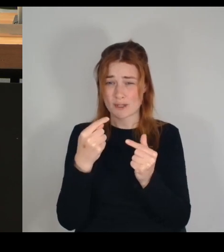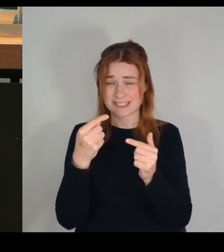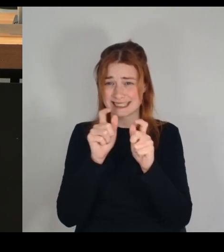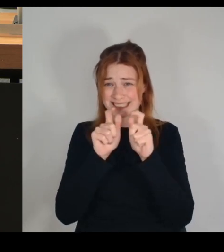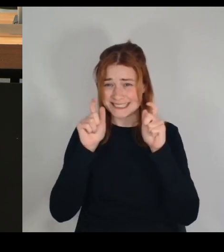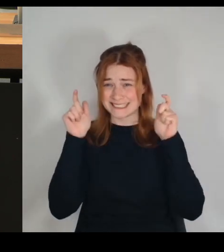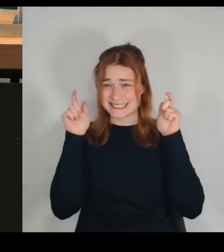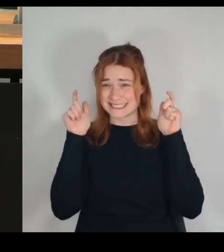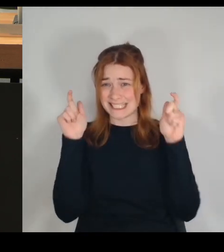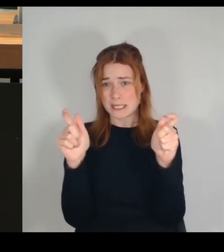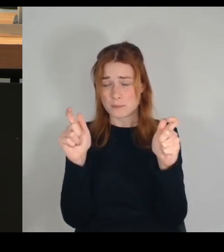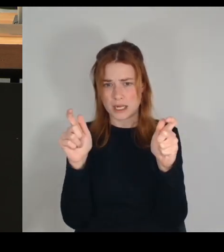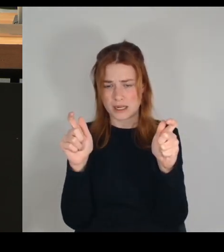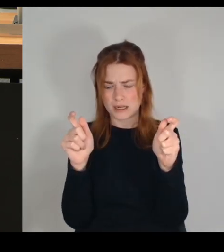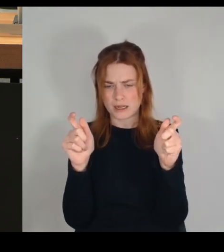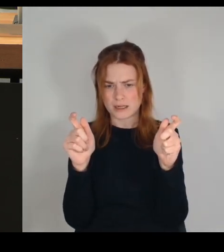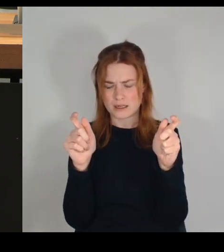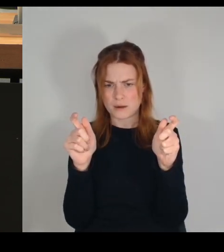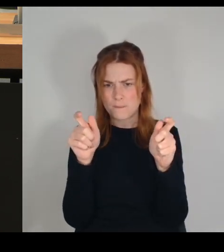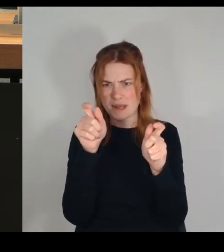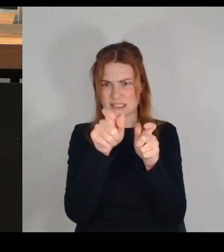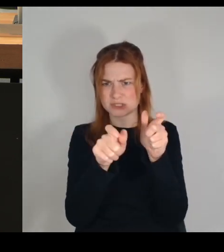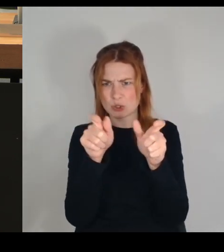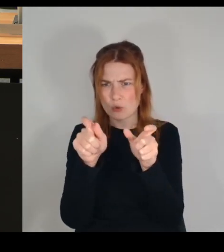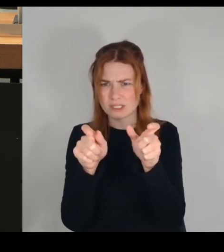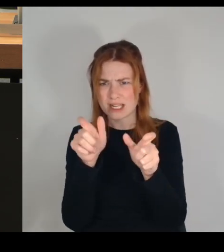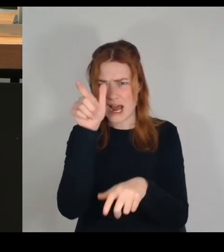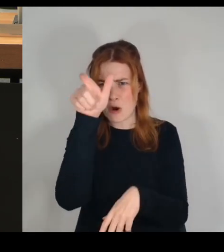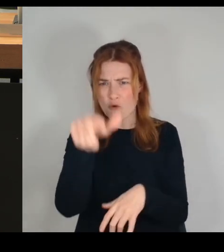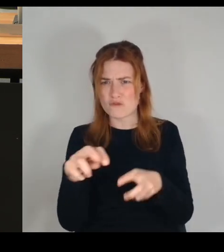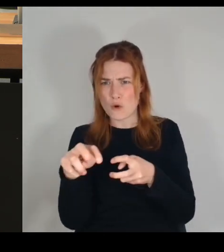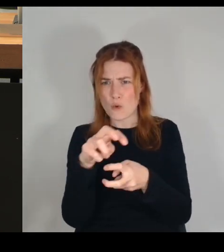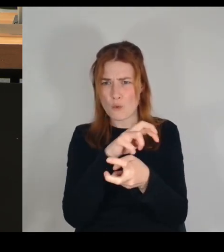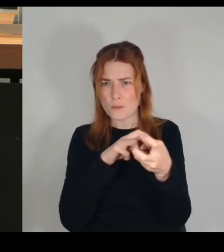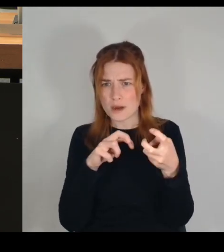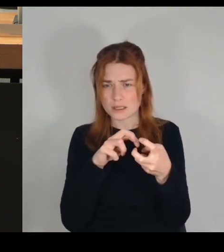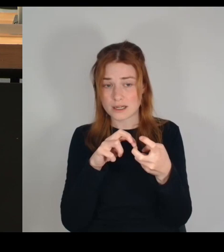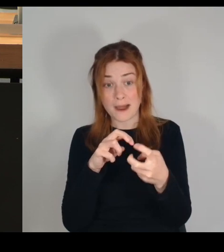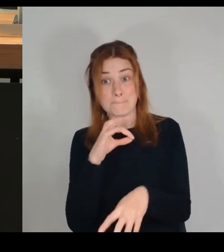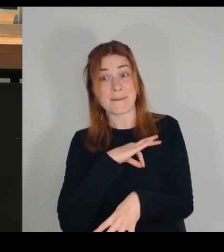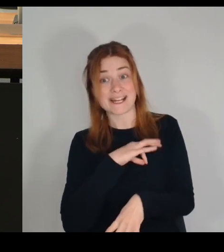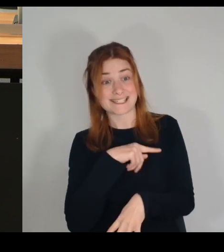Von einer Partei, die in der Tradition von Adolf Hitler steht, der in Berlin